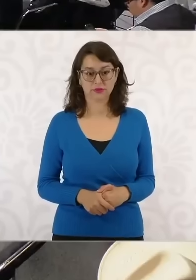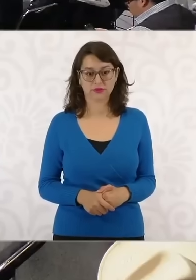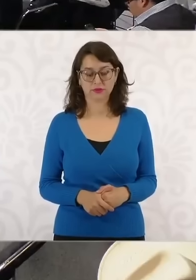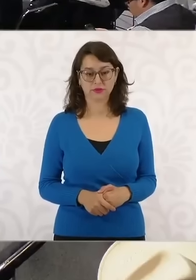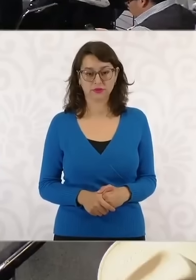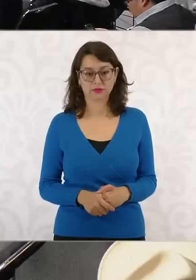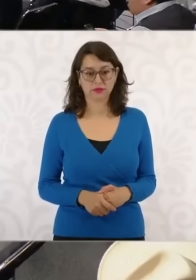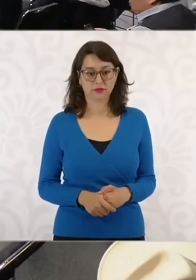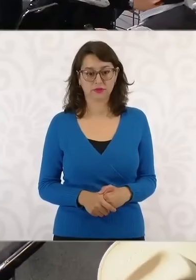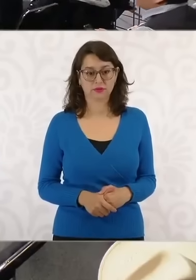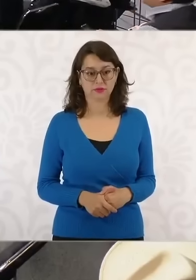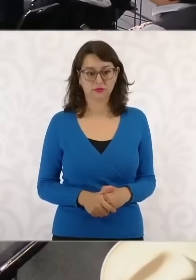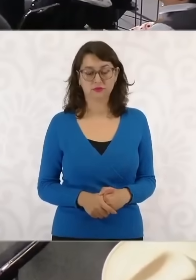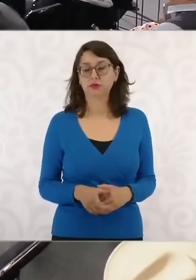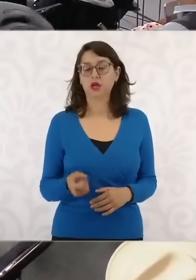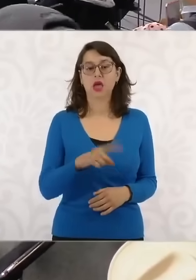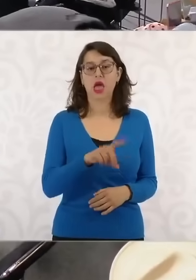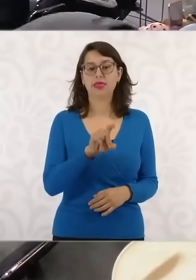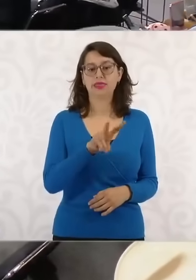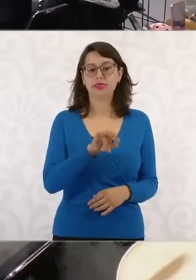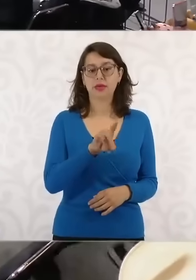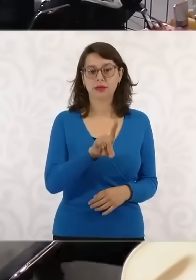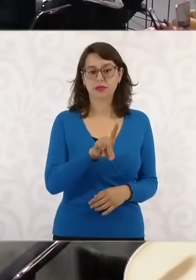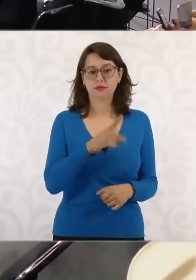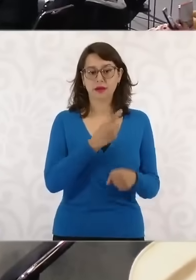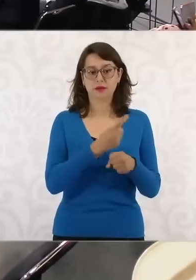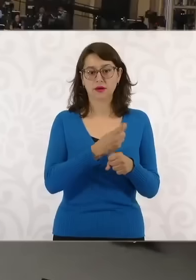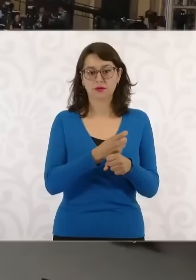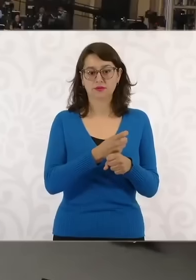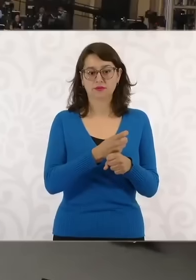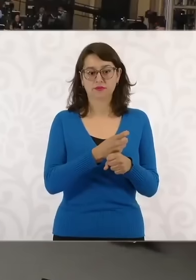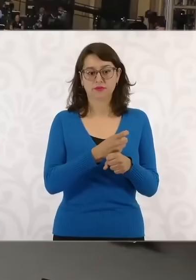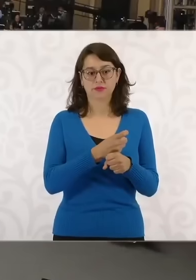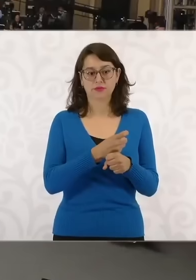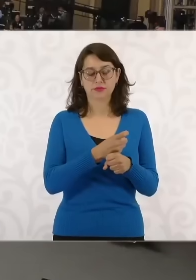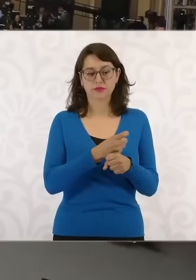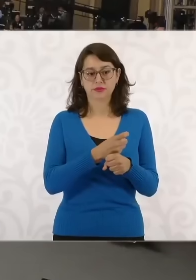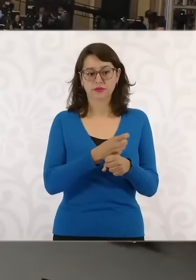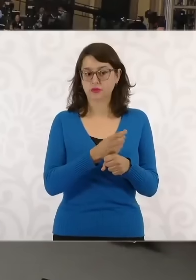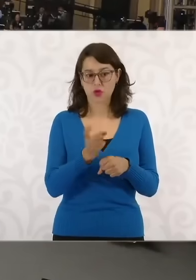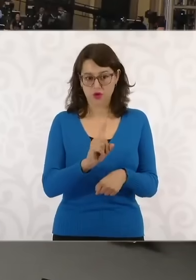¿Quieres comentar? Bueno, David y luego Sí, adelante, David.